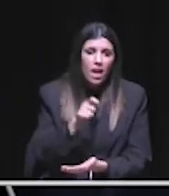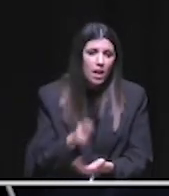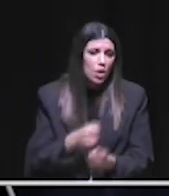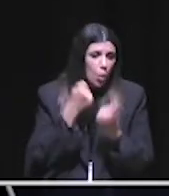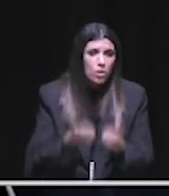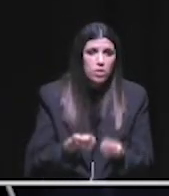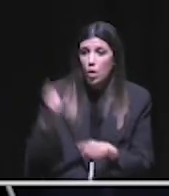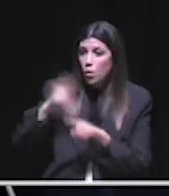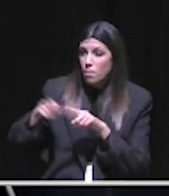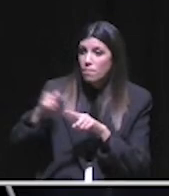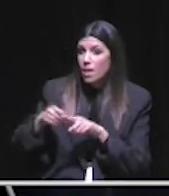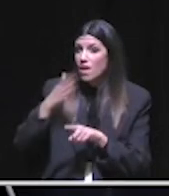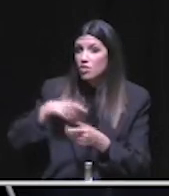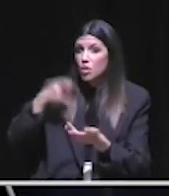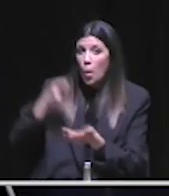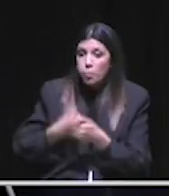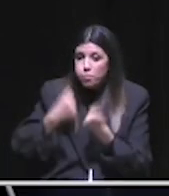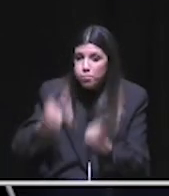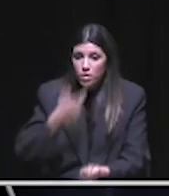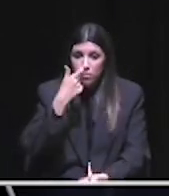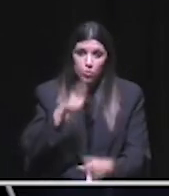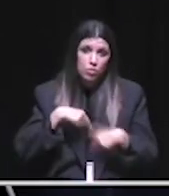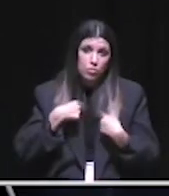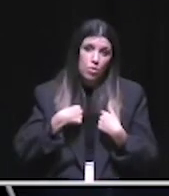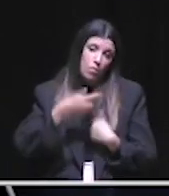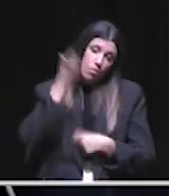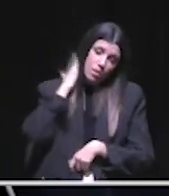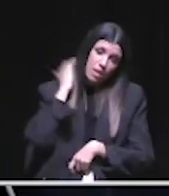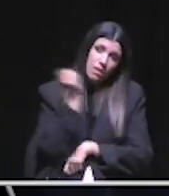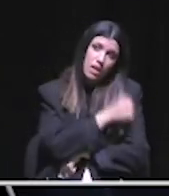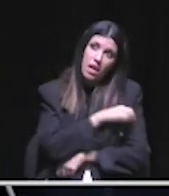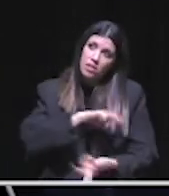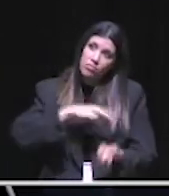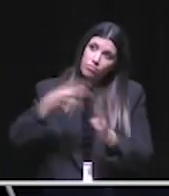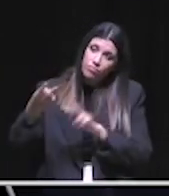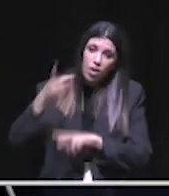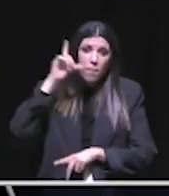em que pessoas se estão a ver obrigadas a sair das suas casas e a ir para fora e para longe de Lisboa.